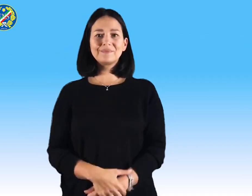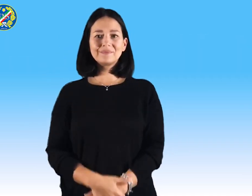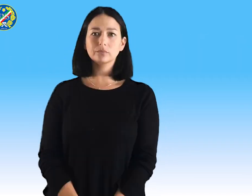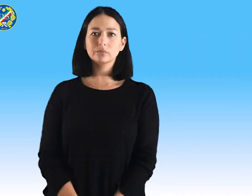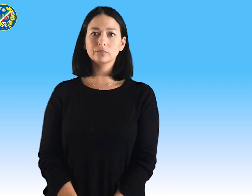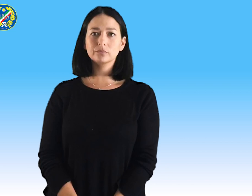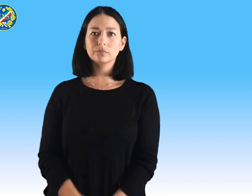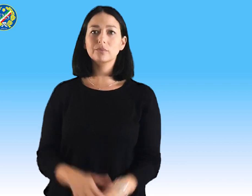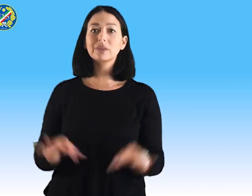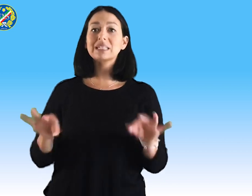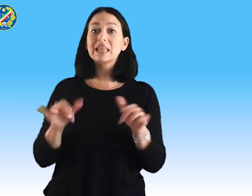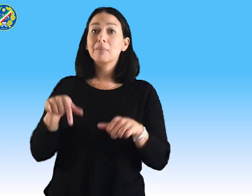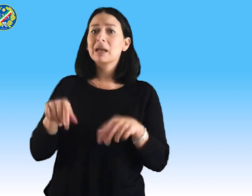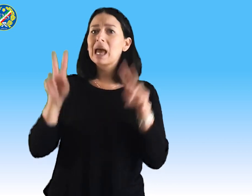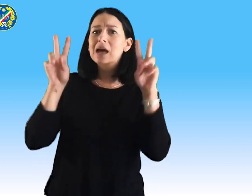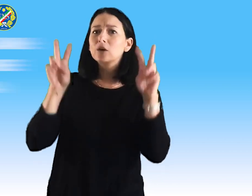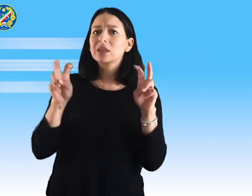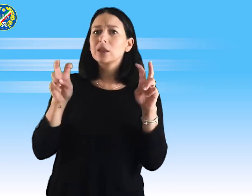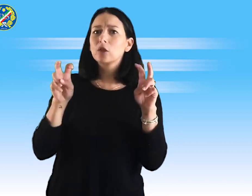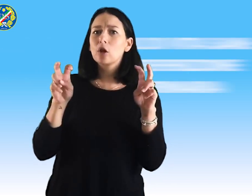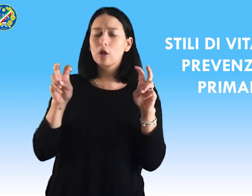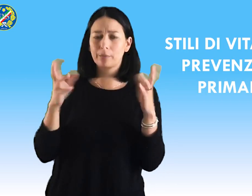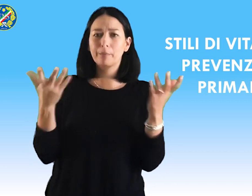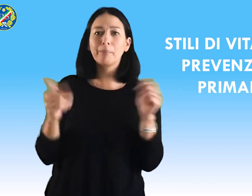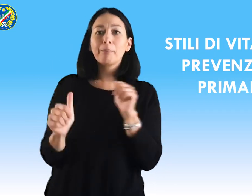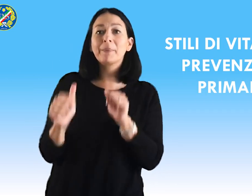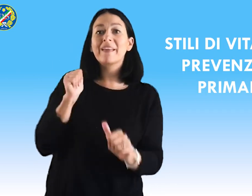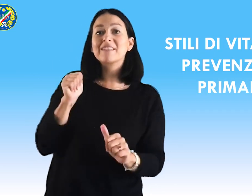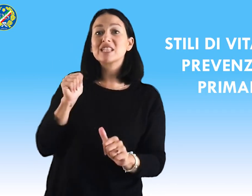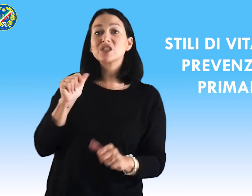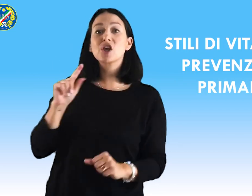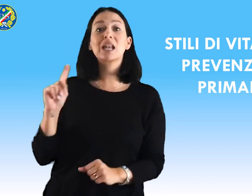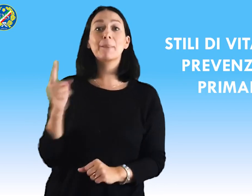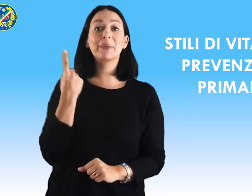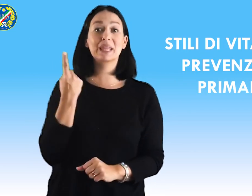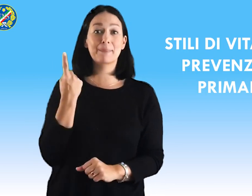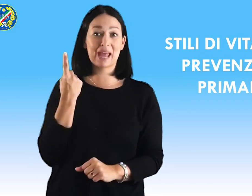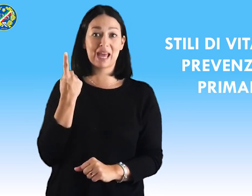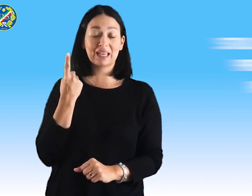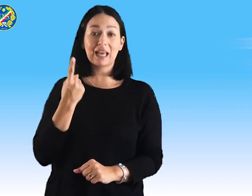Il seminario sarà intitolato "Stili di vita sani: prevenzione primaria".